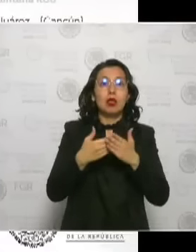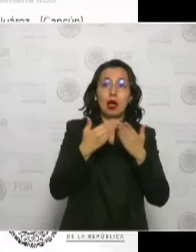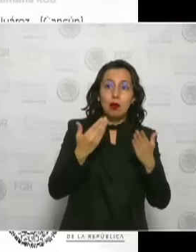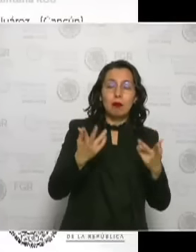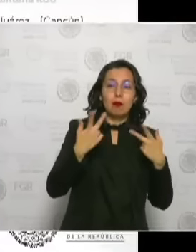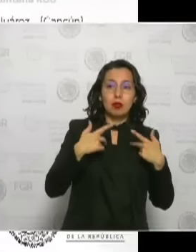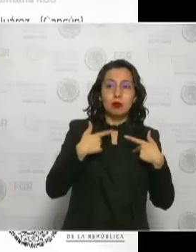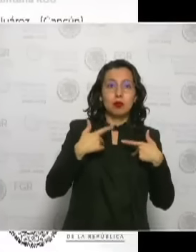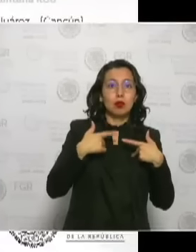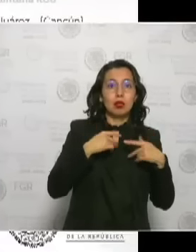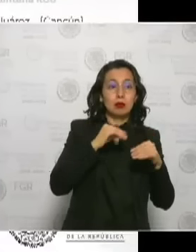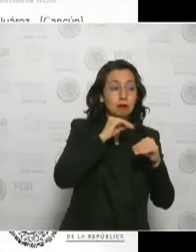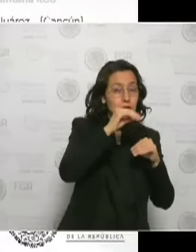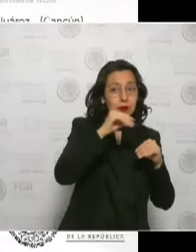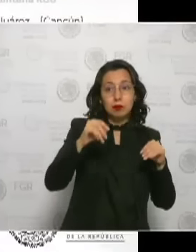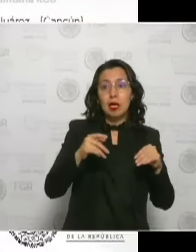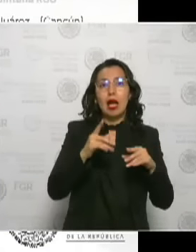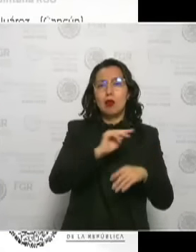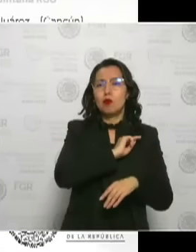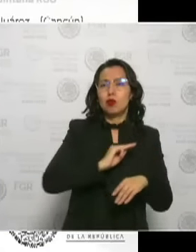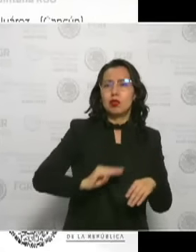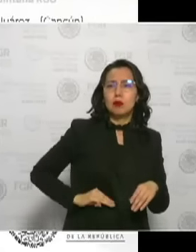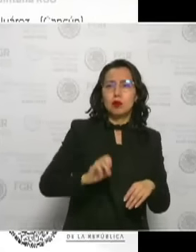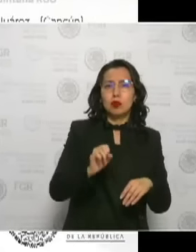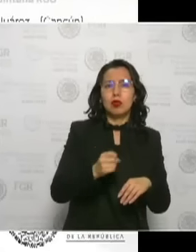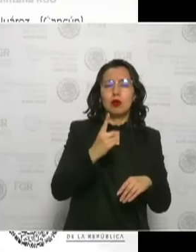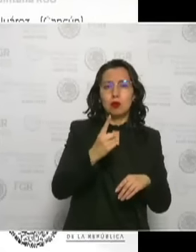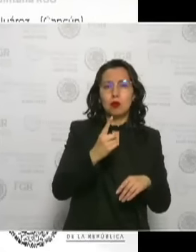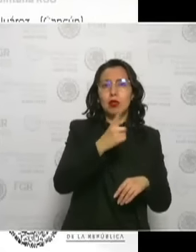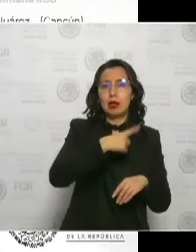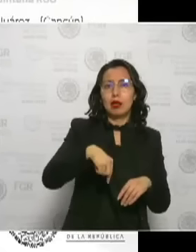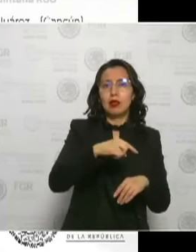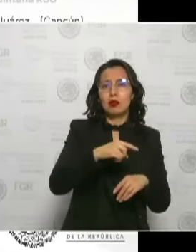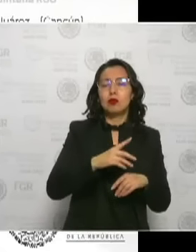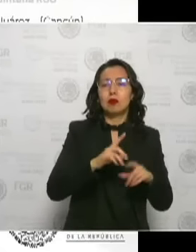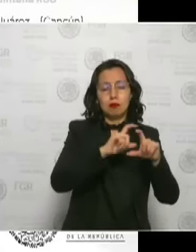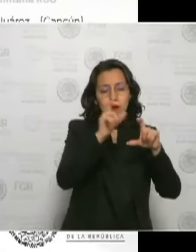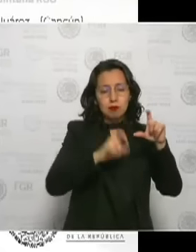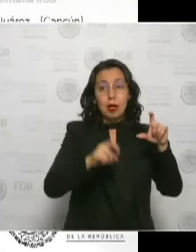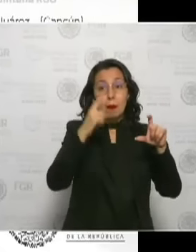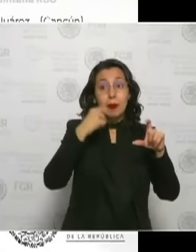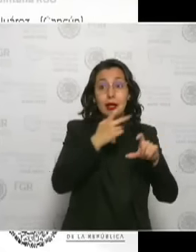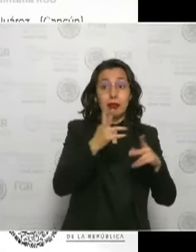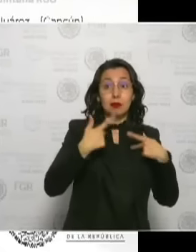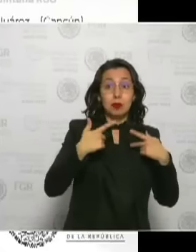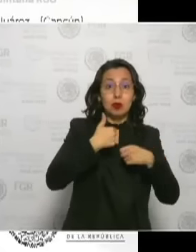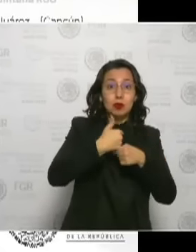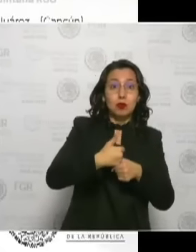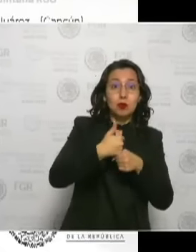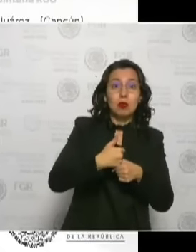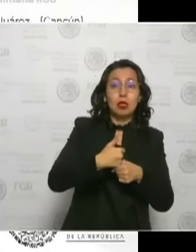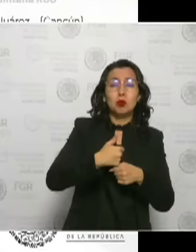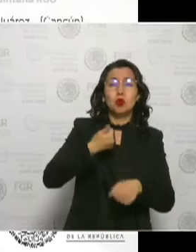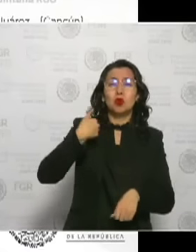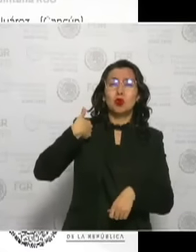personal en los 61 municipios prioritarios del país para que la víctima no tenga que recorrer